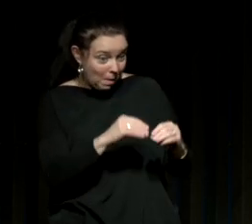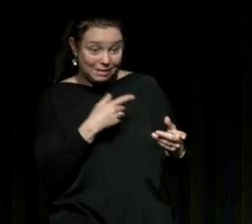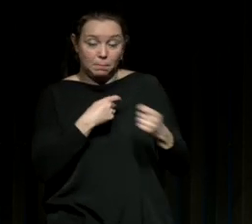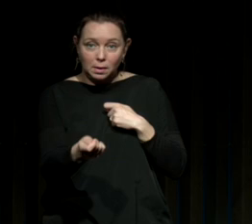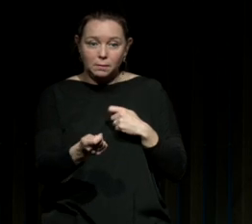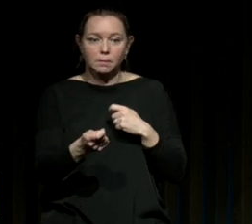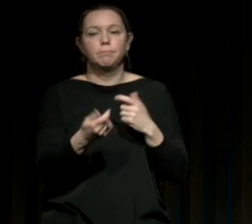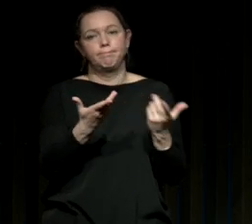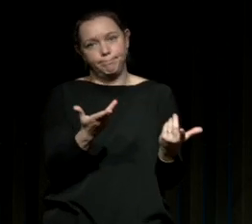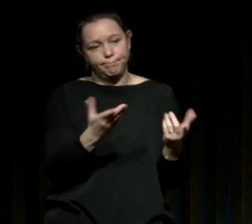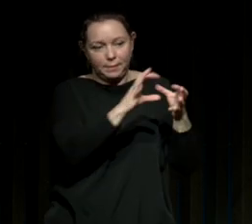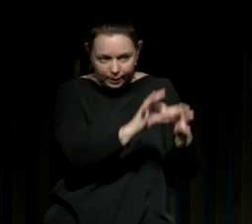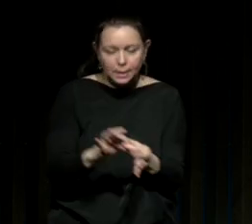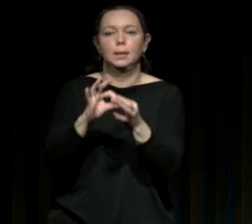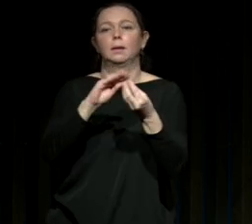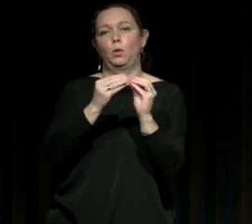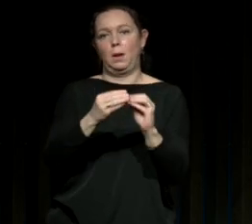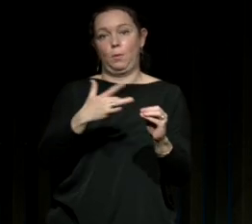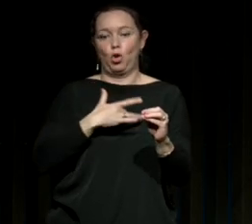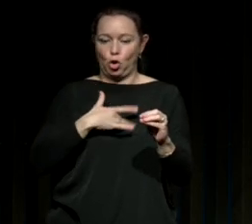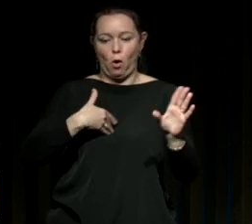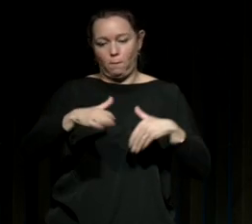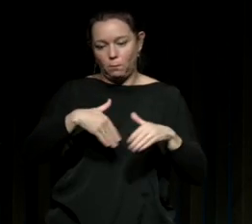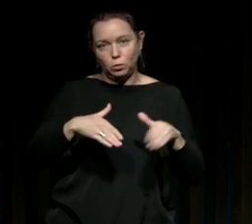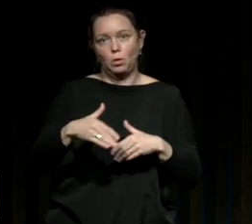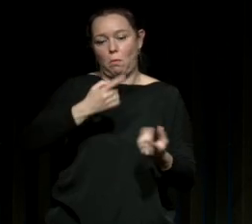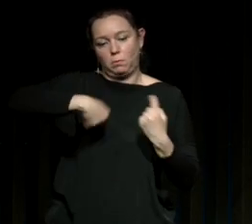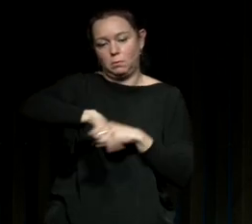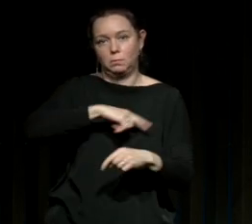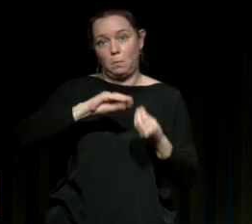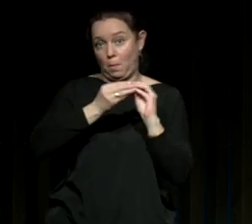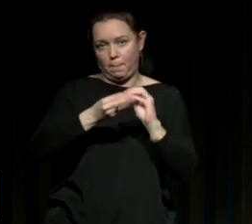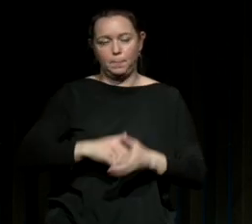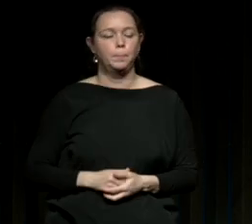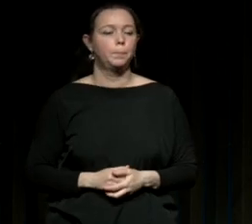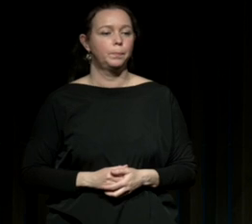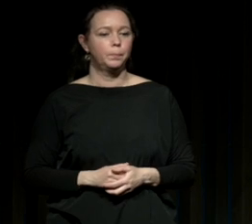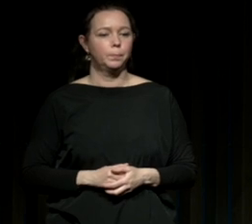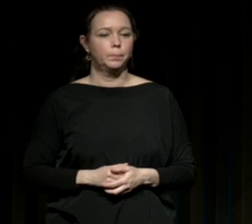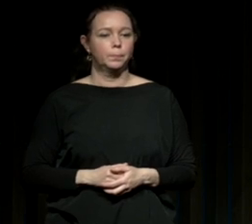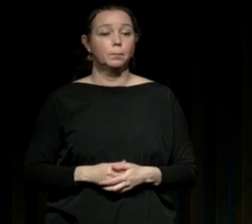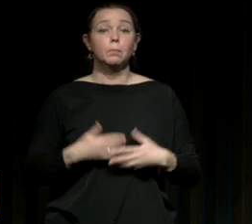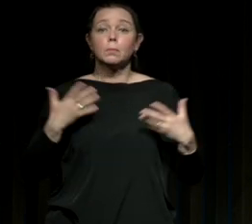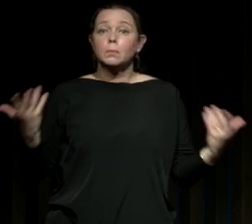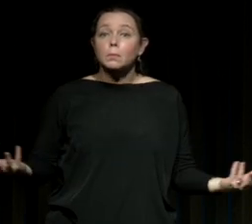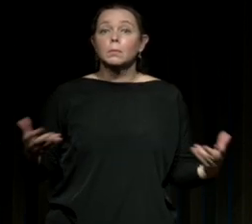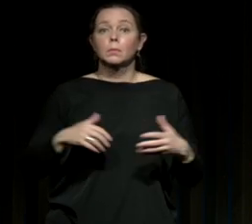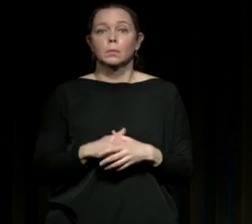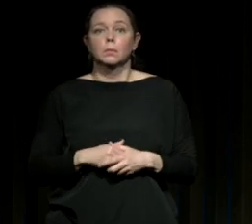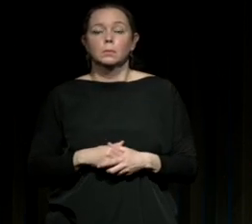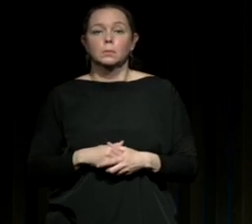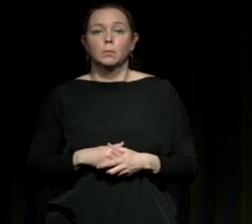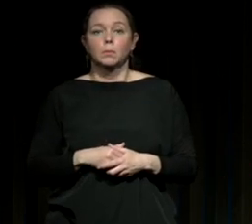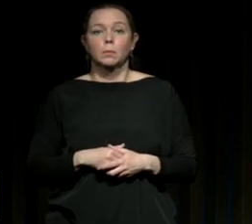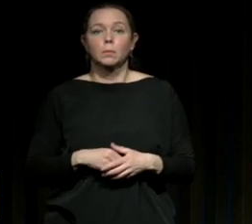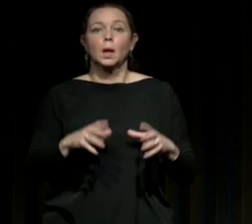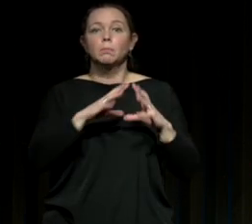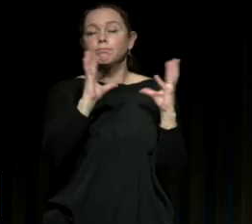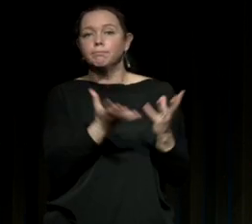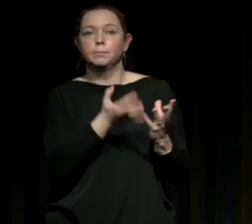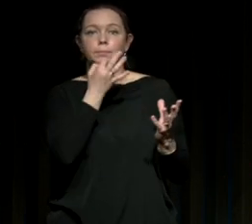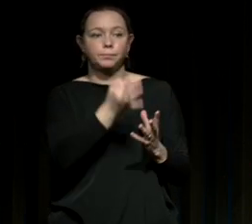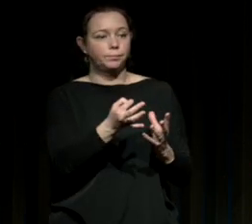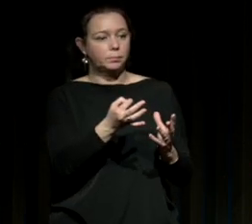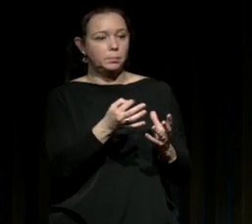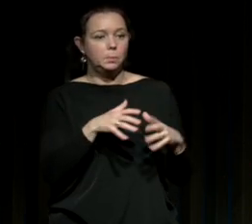aux complications cardio métaboliques donc tout ça pour dire finalement que cette obésité si tant est